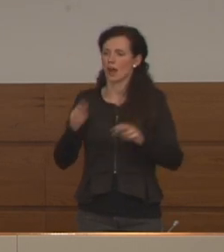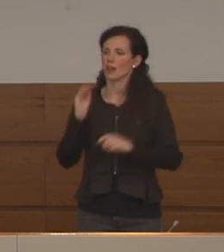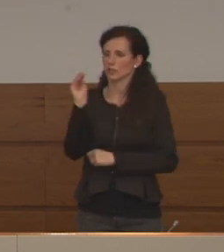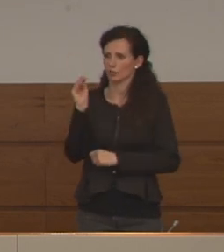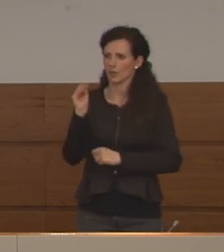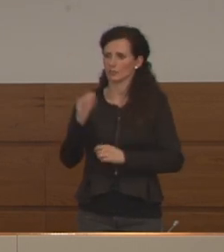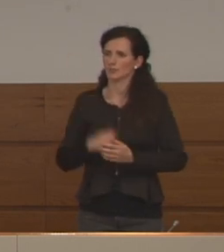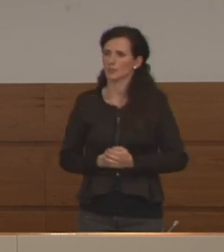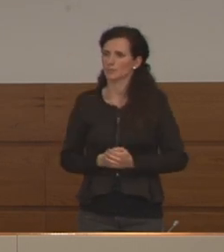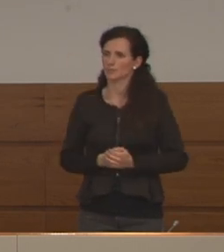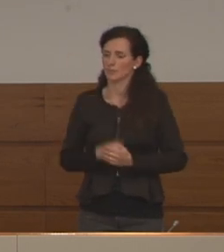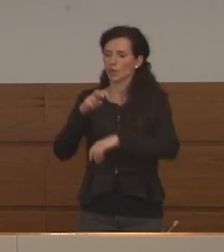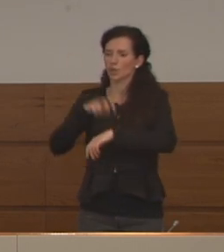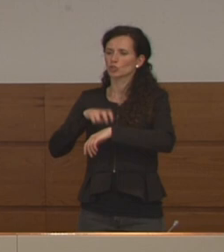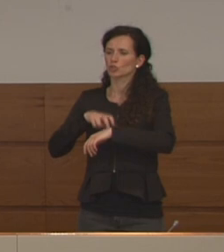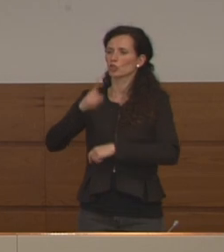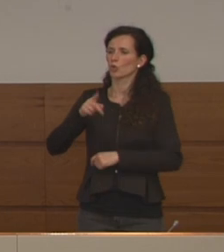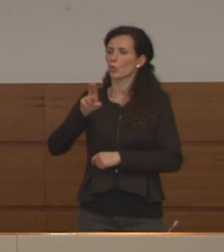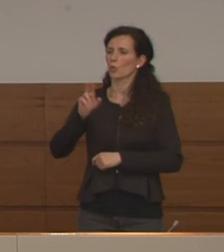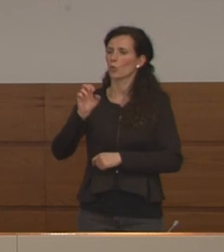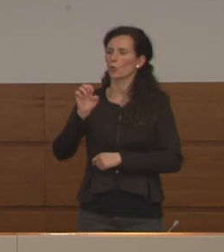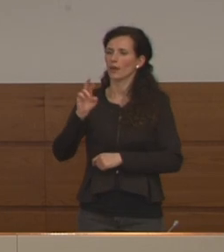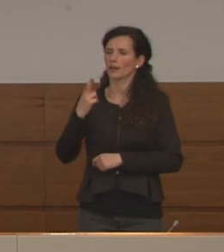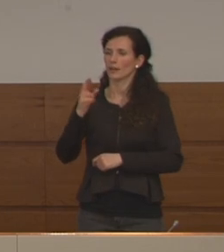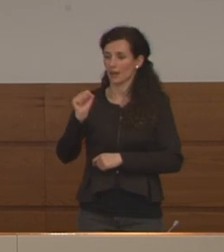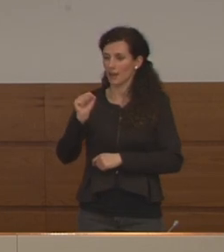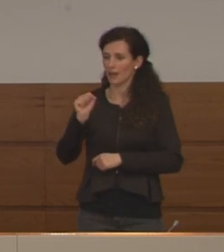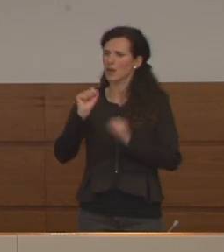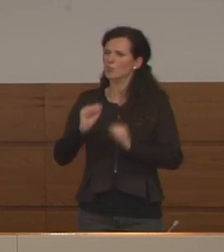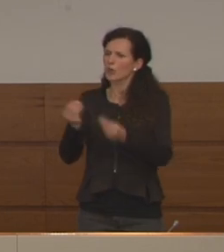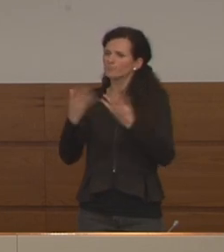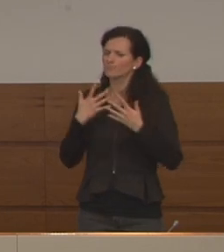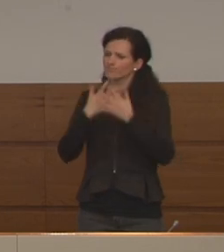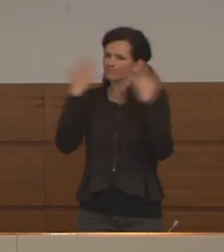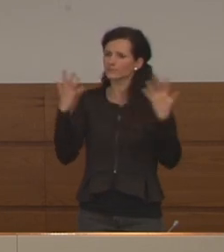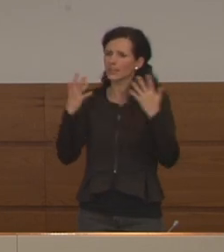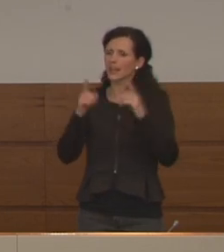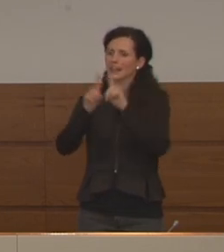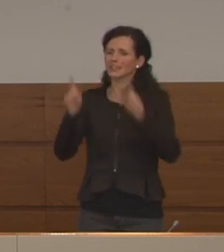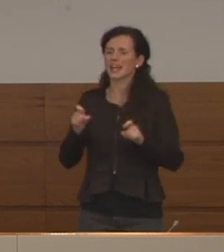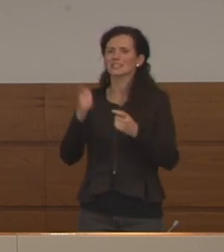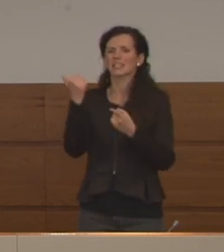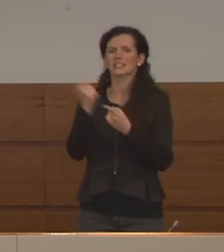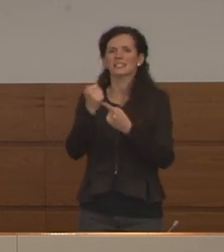al Dottor Guerra qualche chiarimento sui test sierologici per individuare